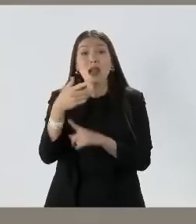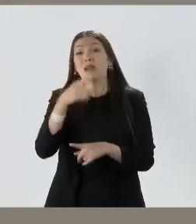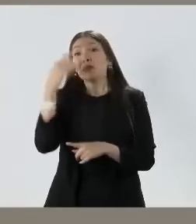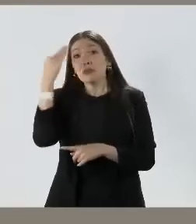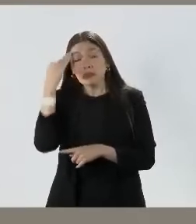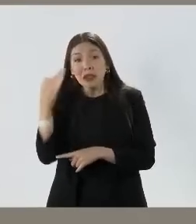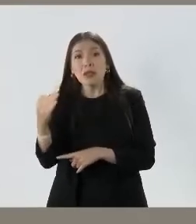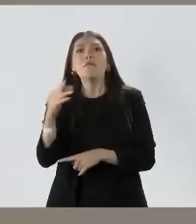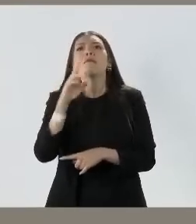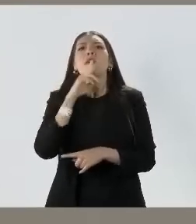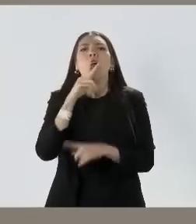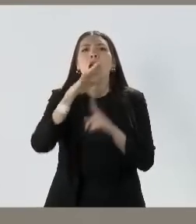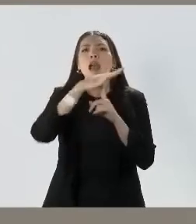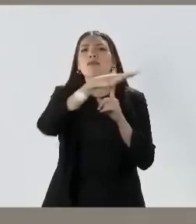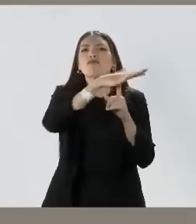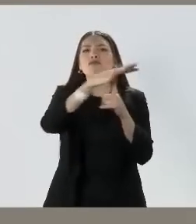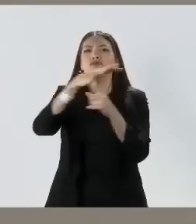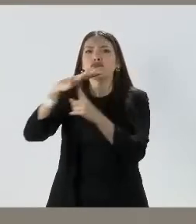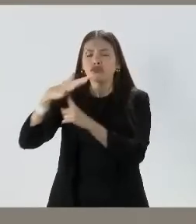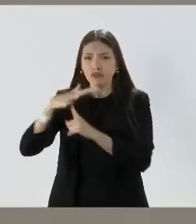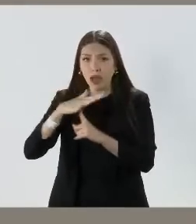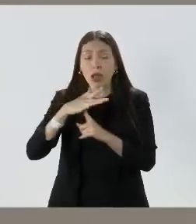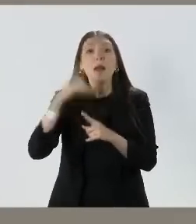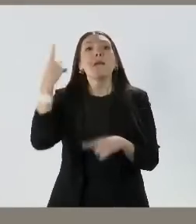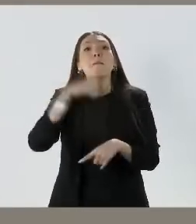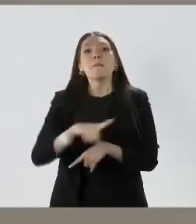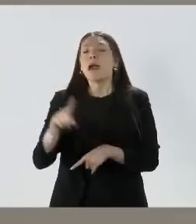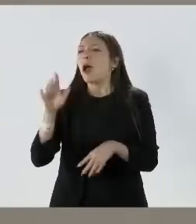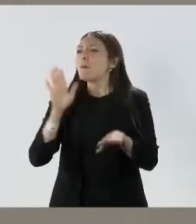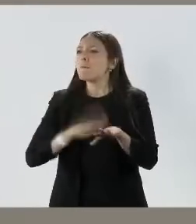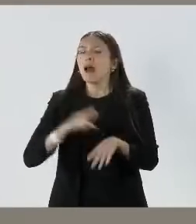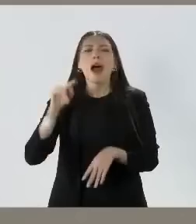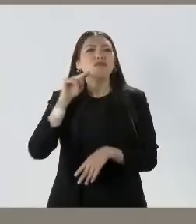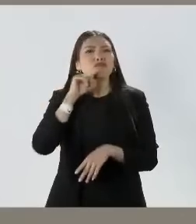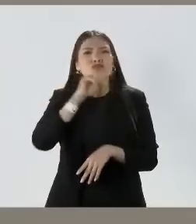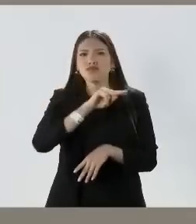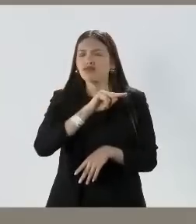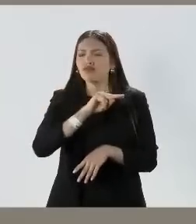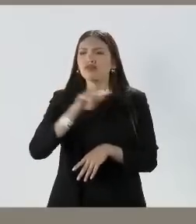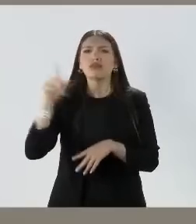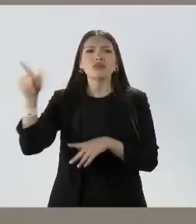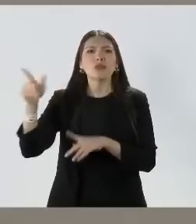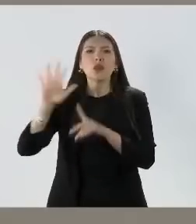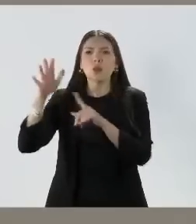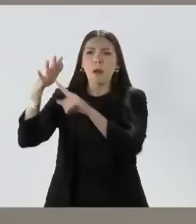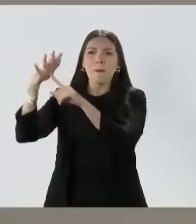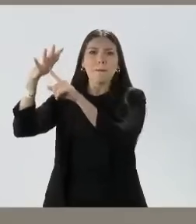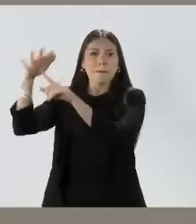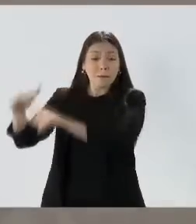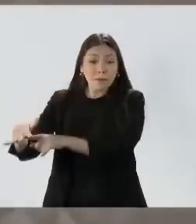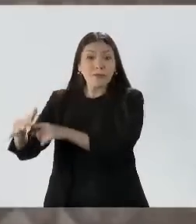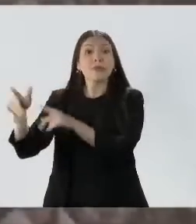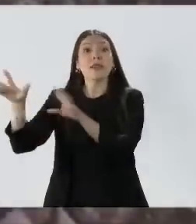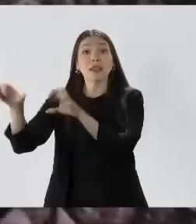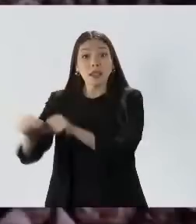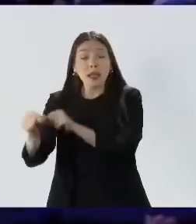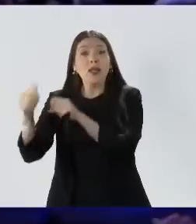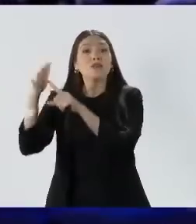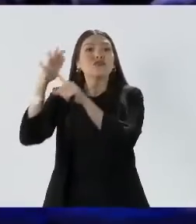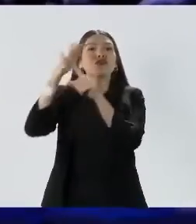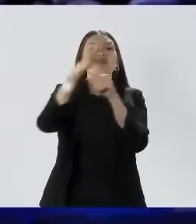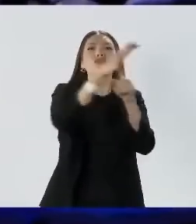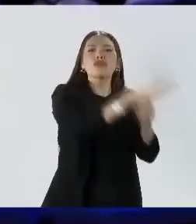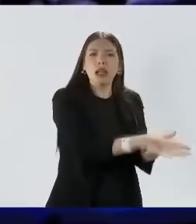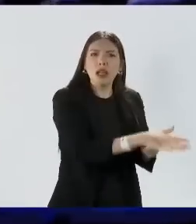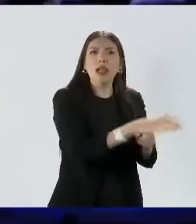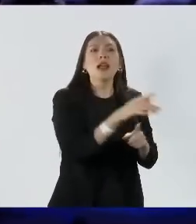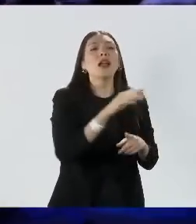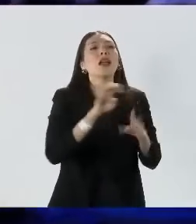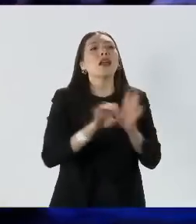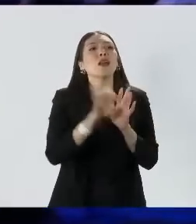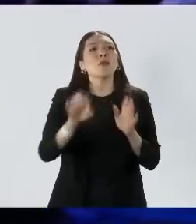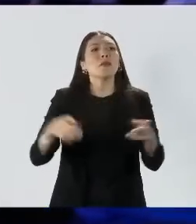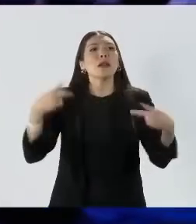para que trasladen lo más pronto posible a las personas que viven muy lejos de los lugares a